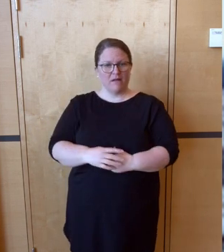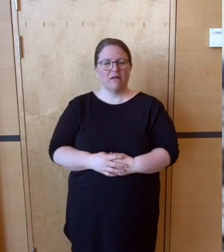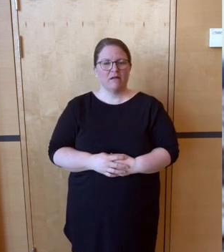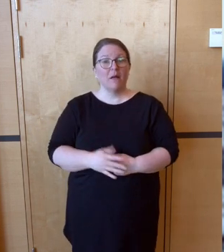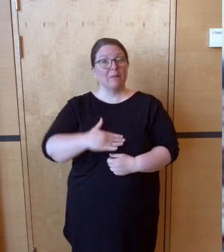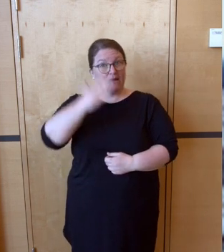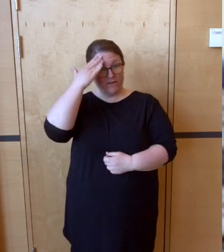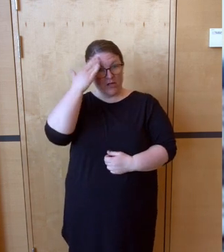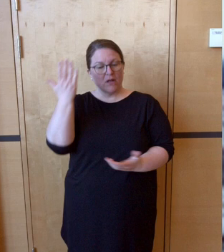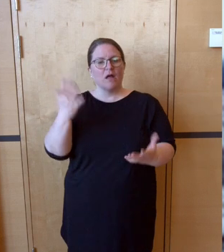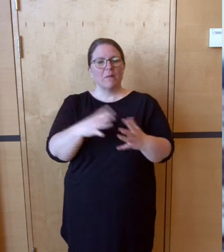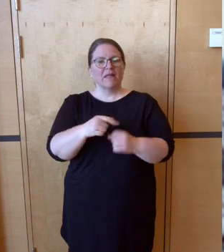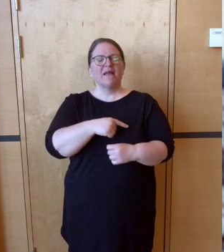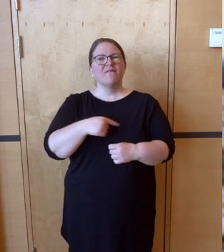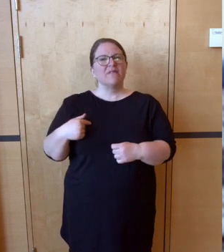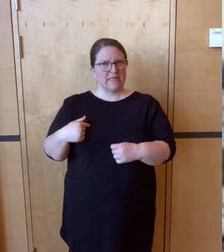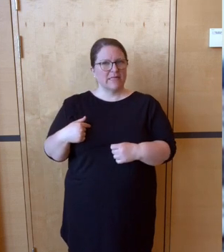Sen kommer vi att finnas en situation där vi